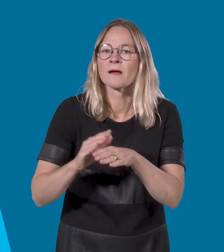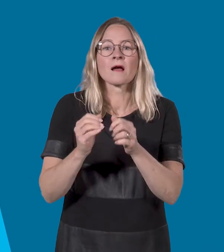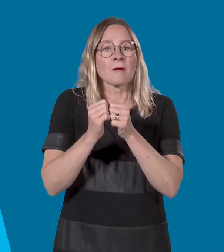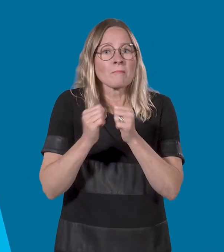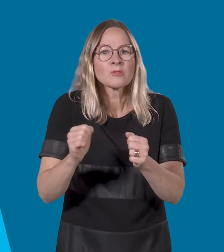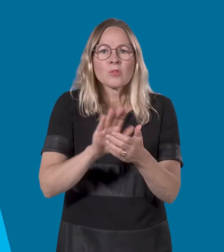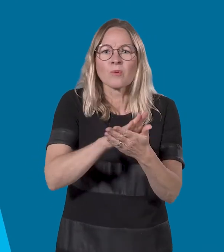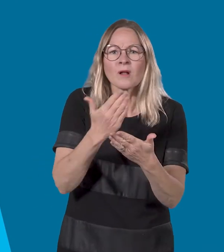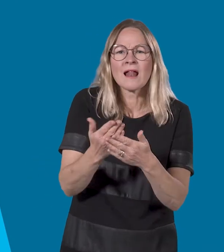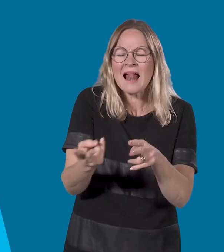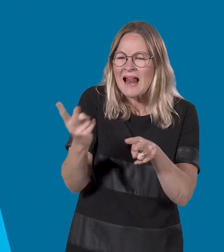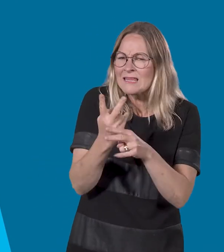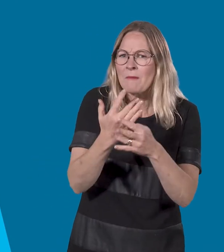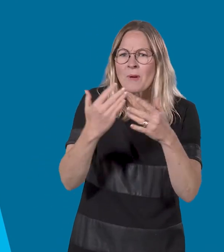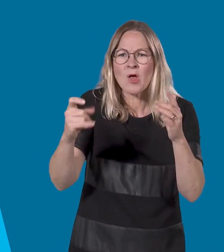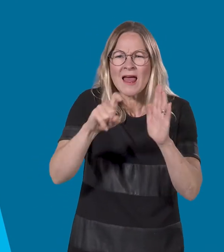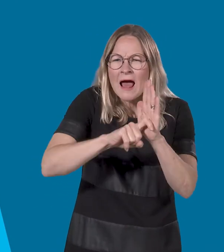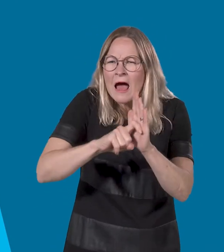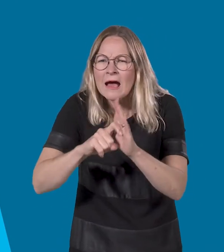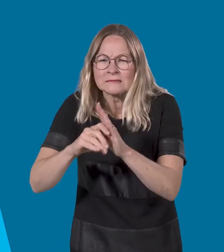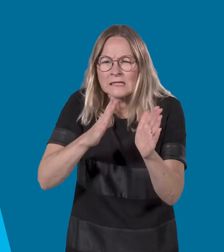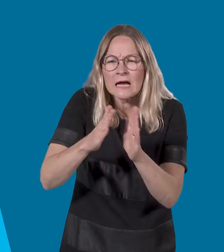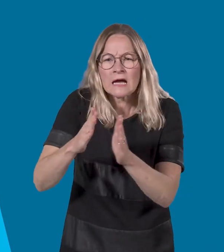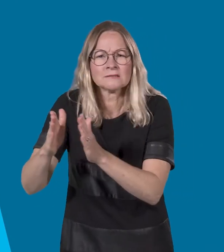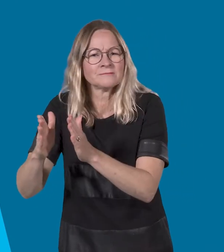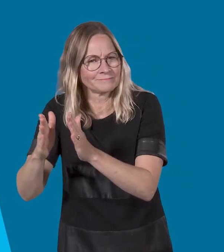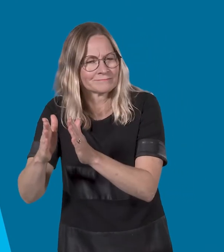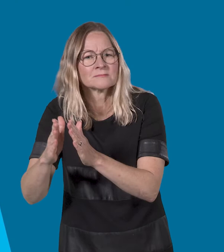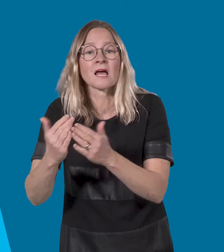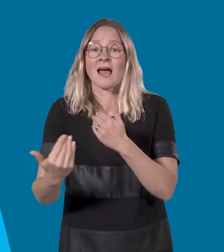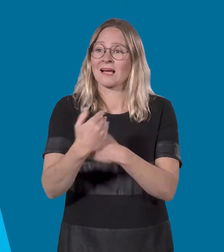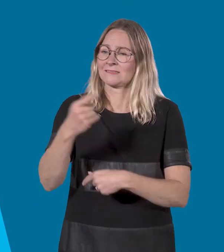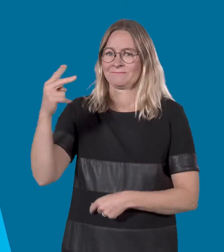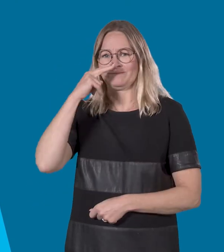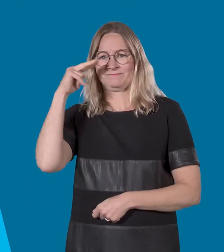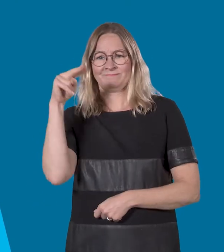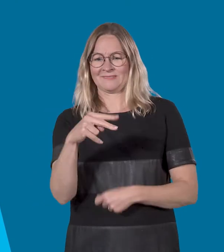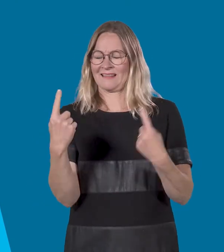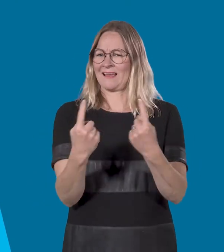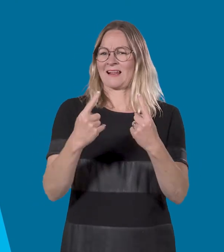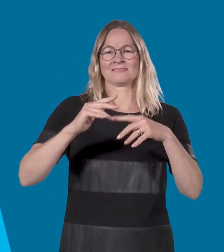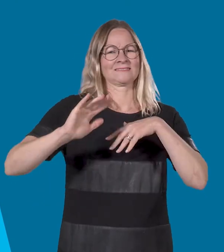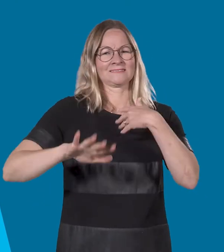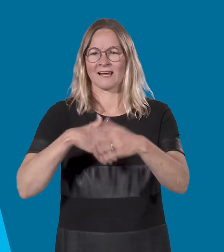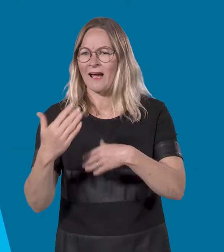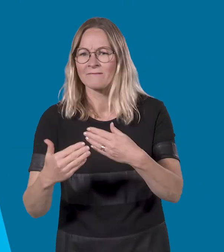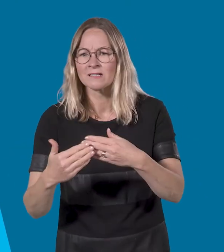mutta tulkkausta järjestetään liian monen lain perusteella. Asiakkaan näkökulmasta tilanne on sekava -